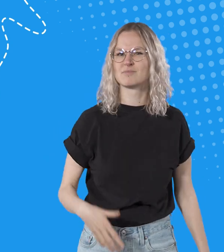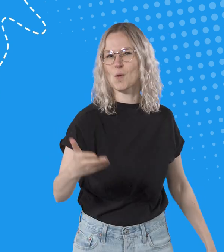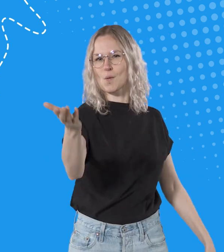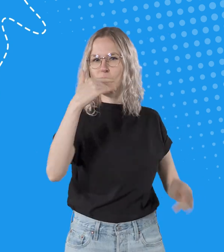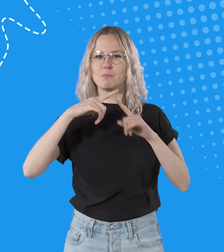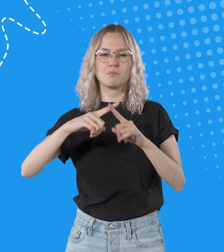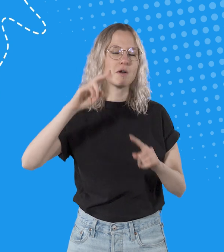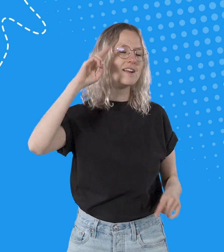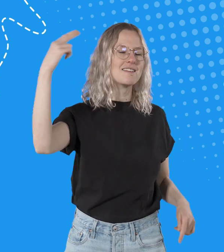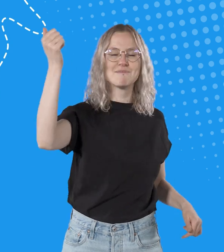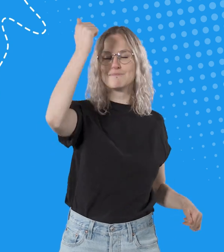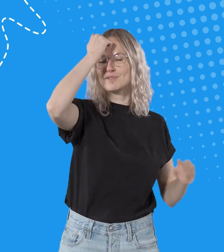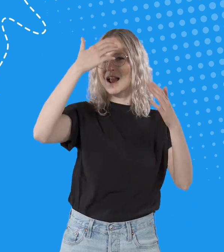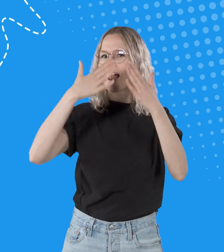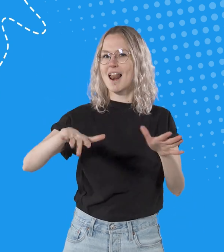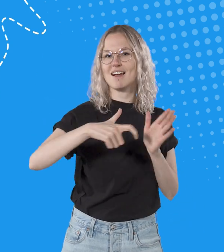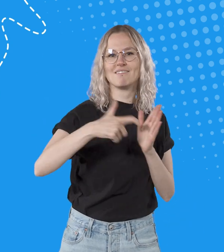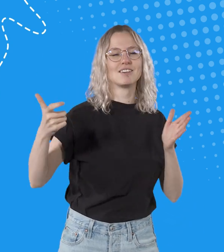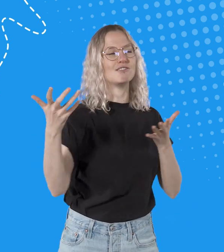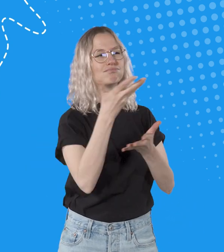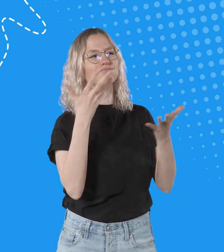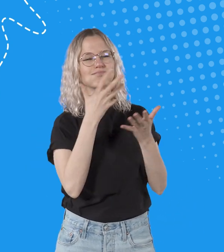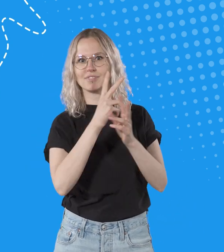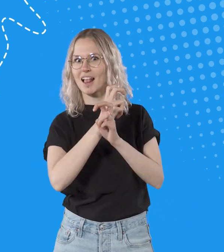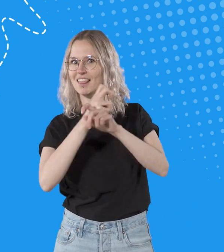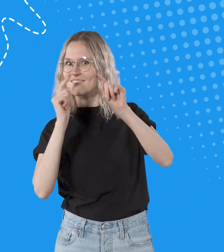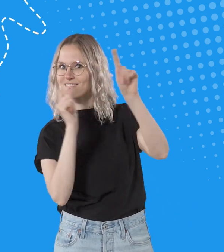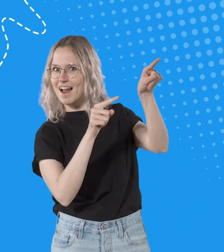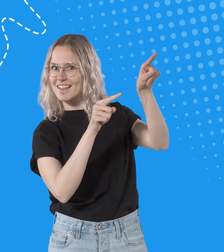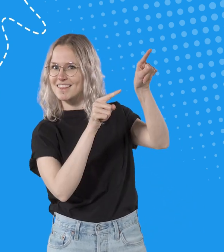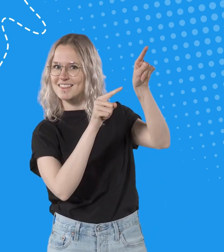Tule mukaan viettämään ikimuistoista leiriviikkoa!